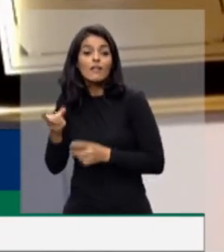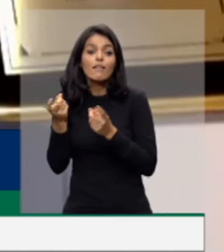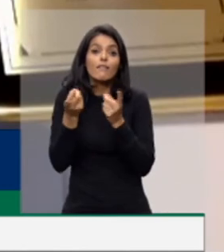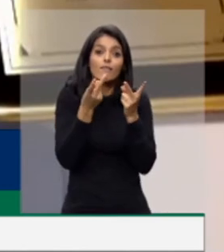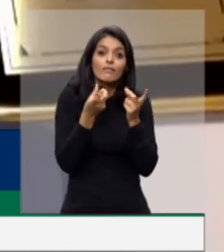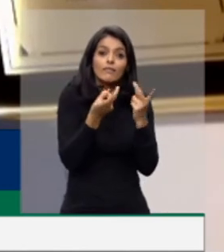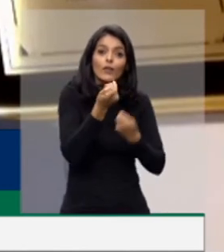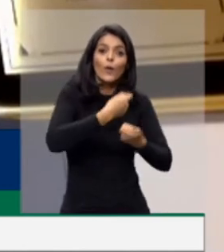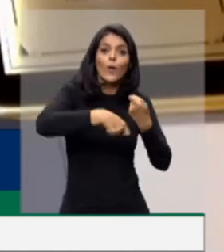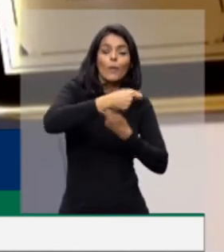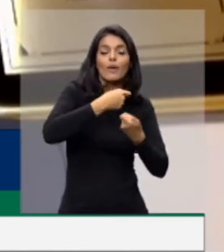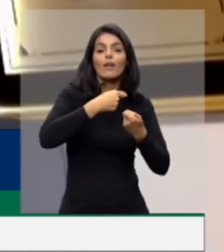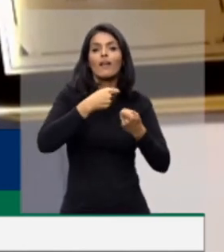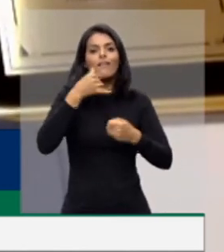FAMÍLIA DELE SEUS PARENTES, AMIGOS, QUE MUITO ADMIRAVA,